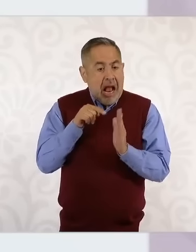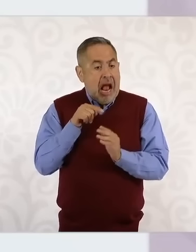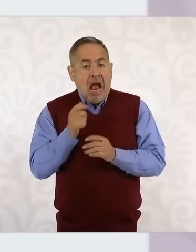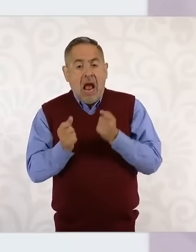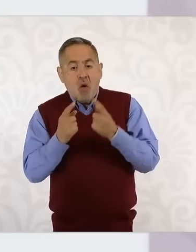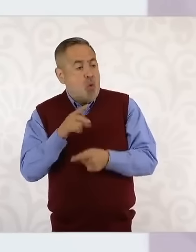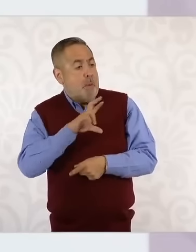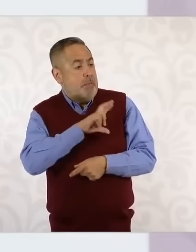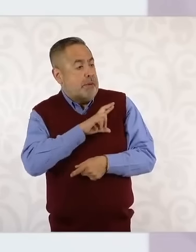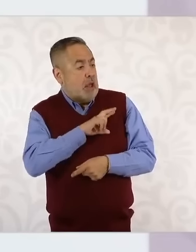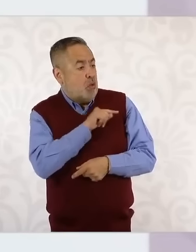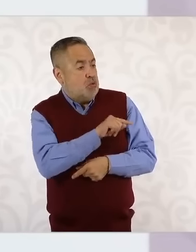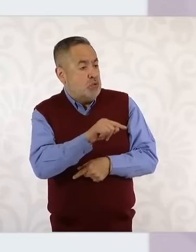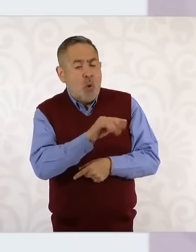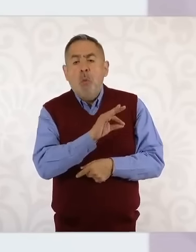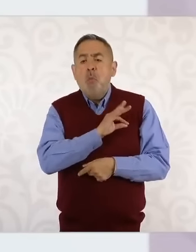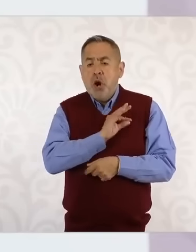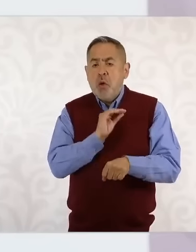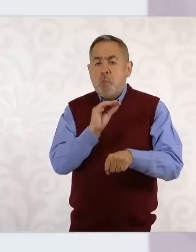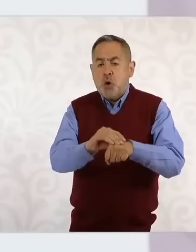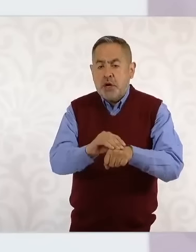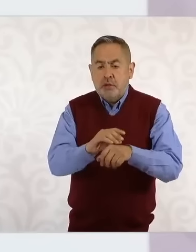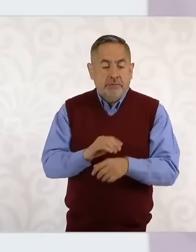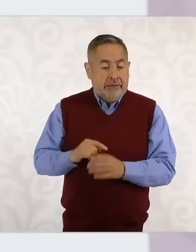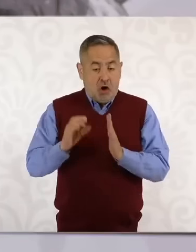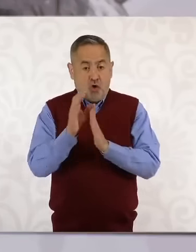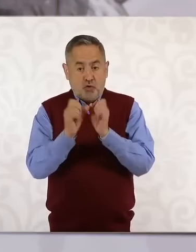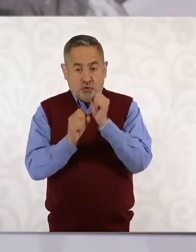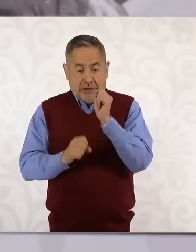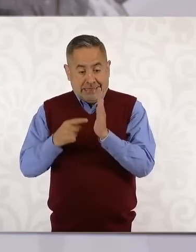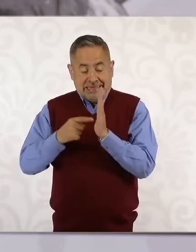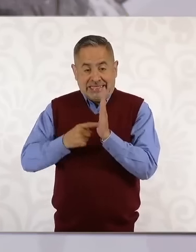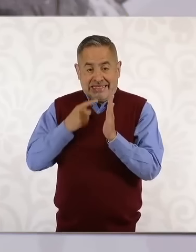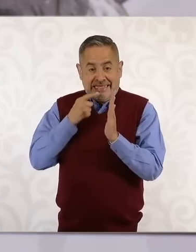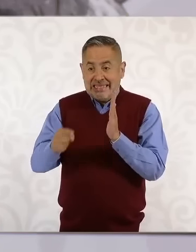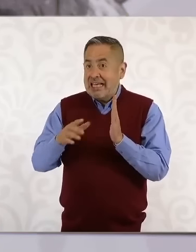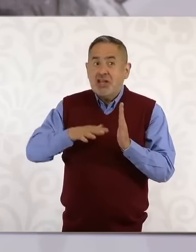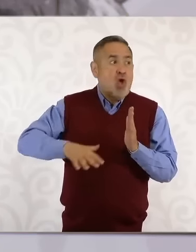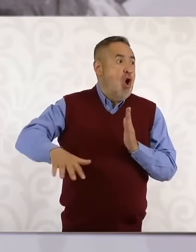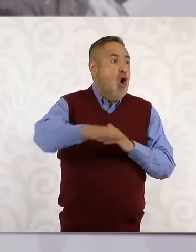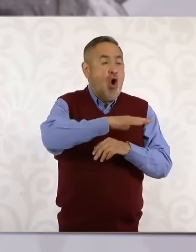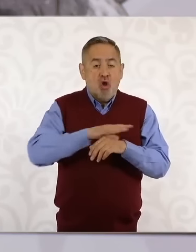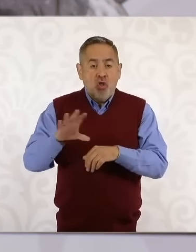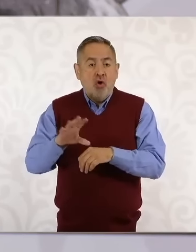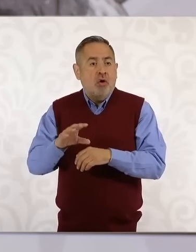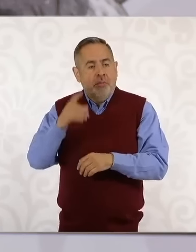los privados. La Constitución decía, "El Servicio Público de energía eléctrica solo le corresponde